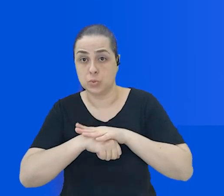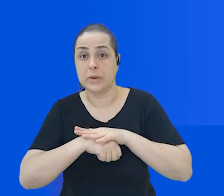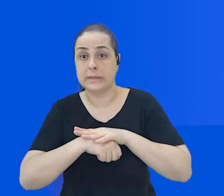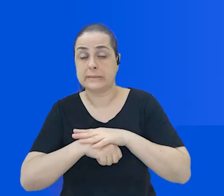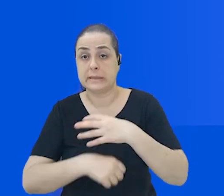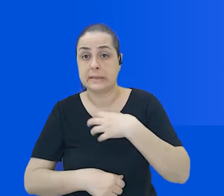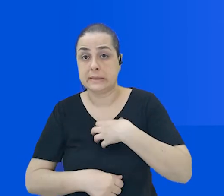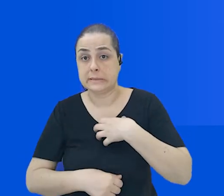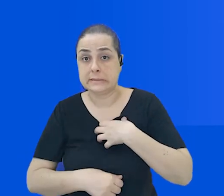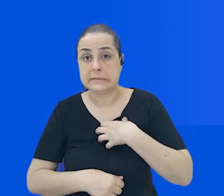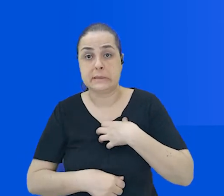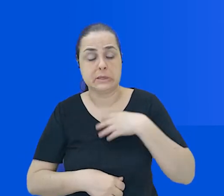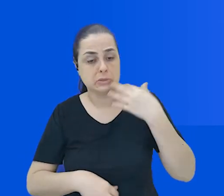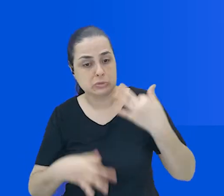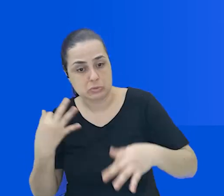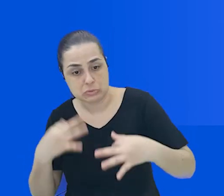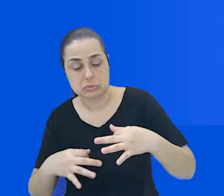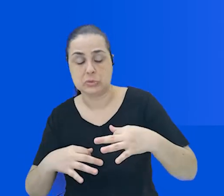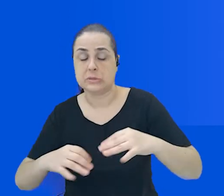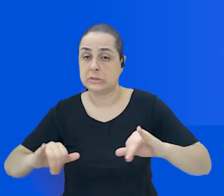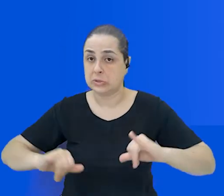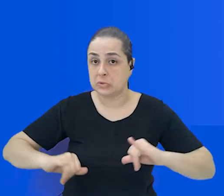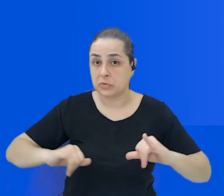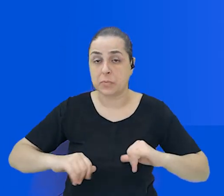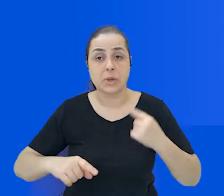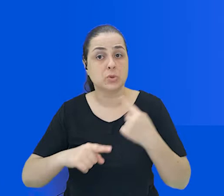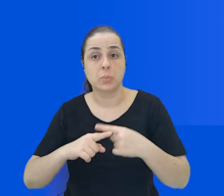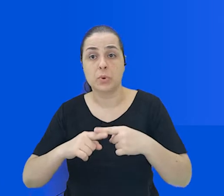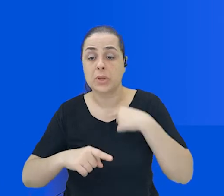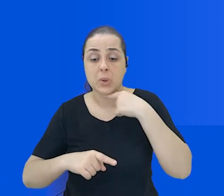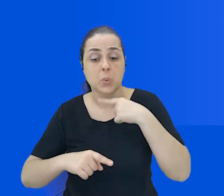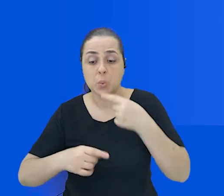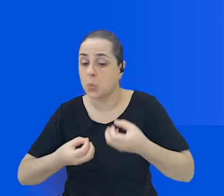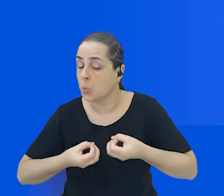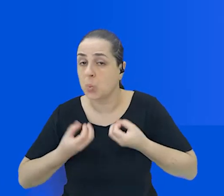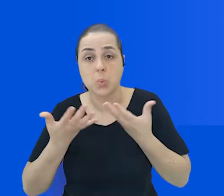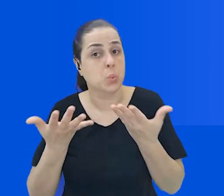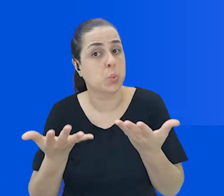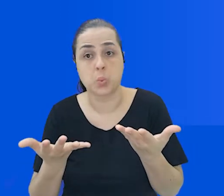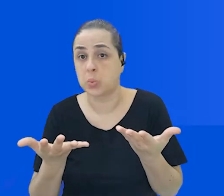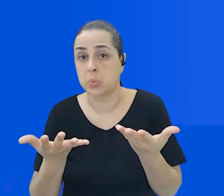por conta da não expressão emocional ou por tanto tempo de repressão